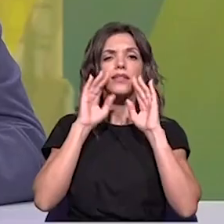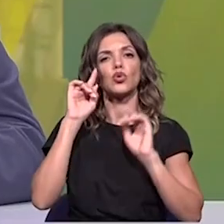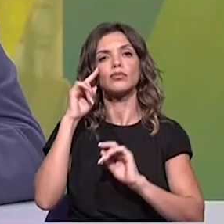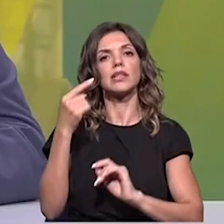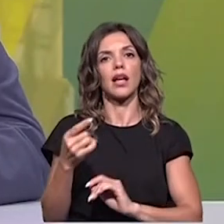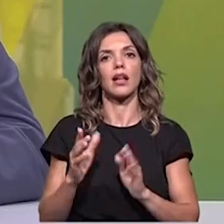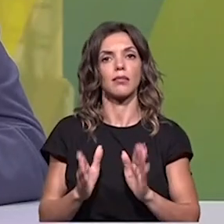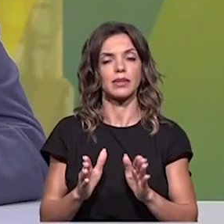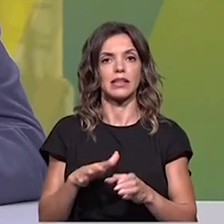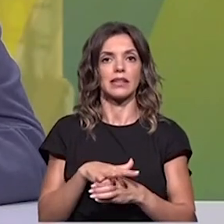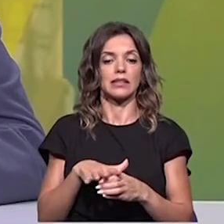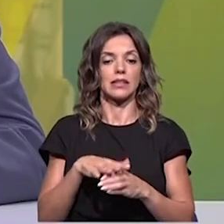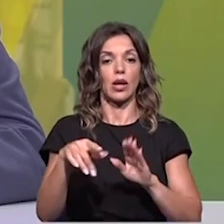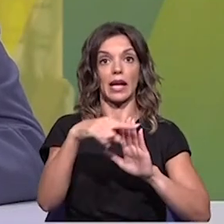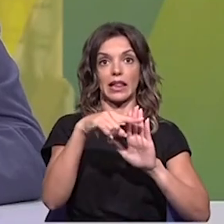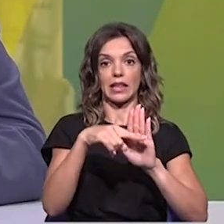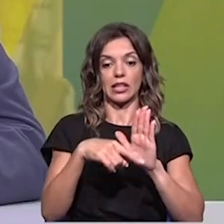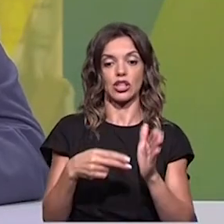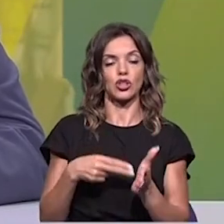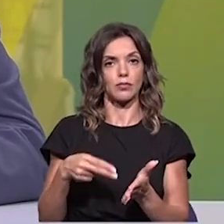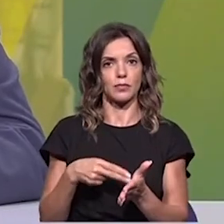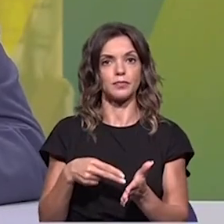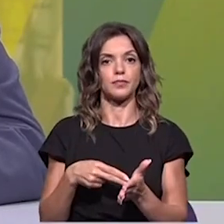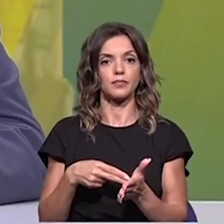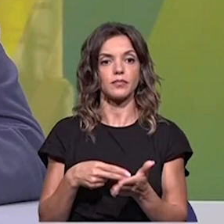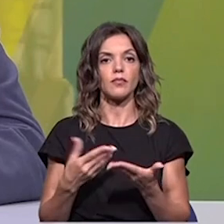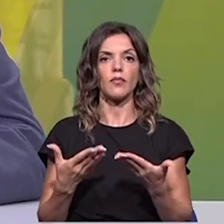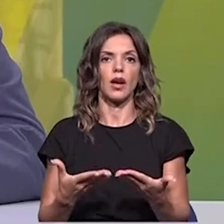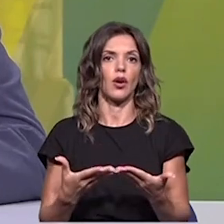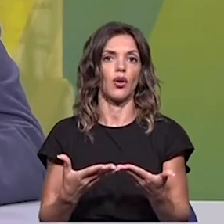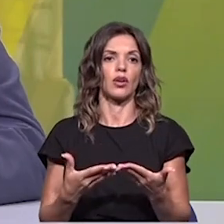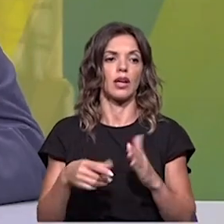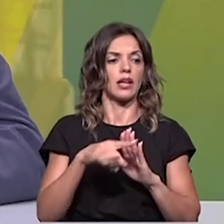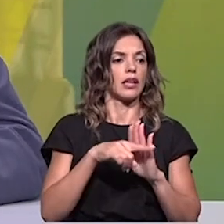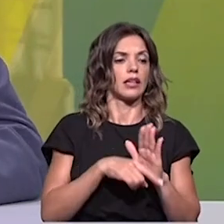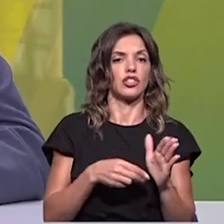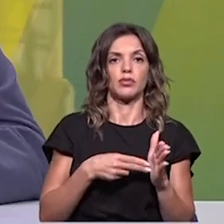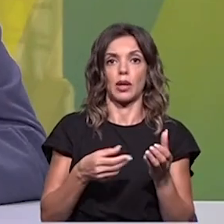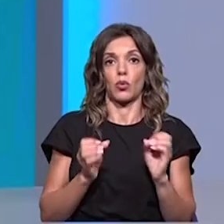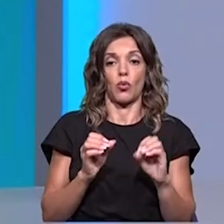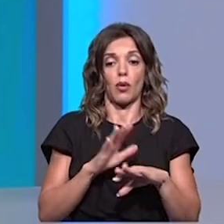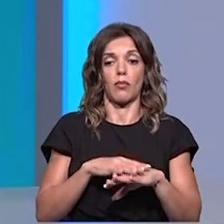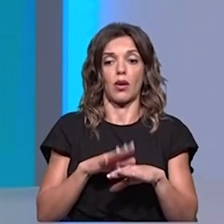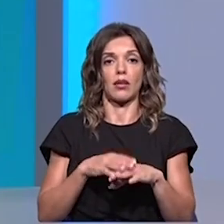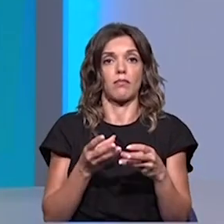A situação das listas de espera… Pronto, agora praticamente não existem listas de espera porque elas foram todas ao ar, mas supostamente, pelo que aconteceu…